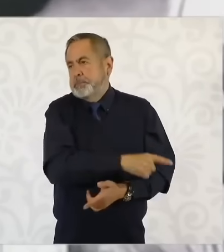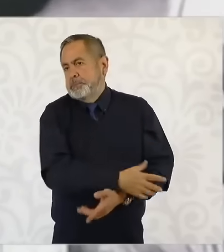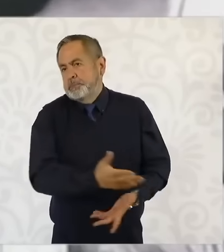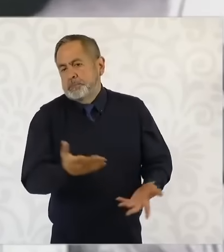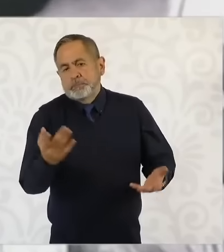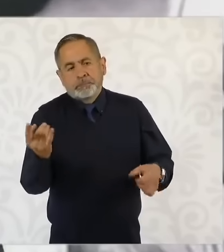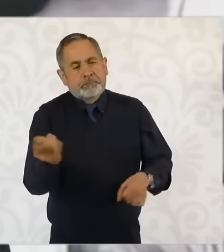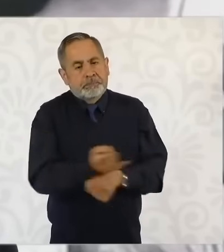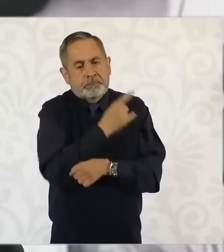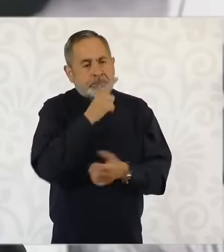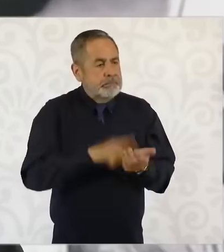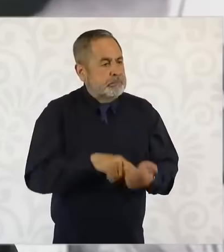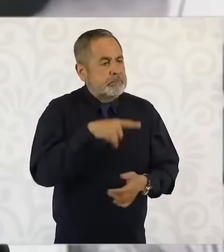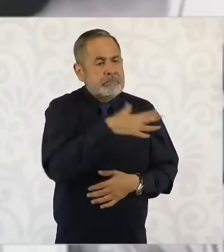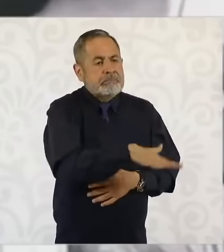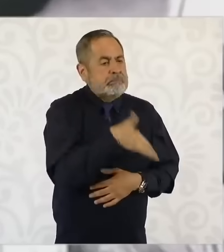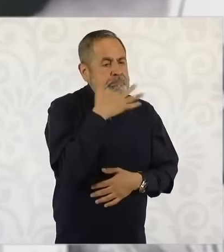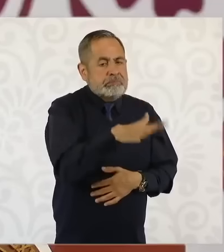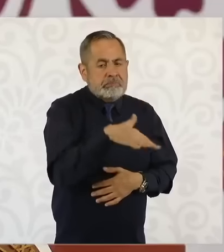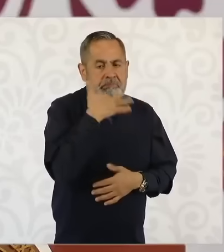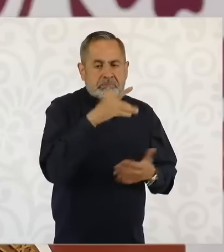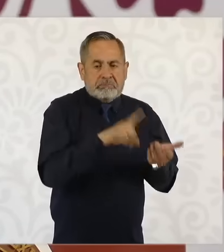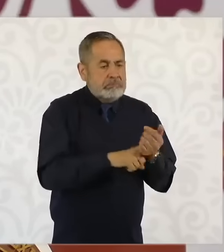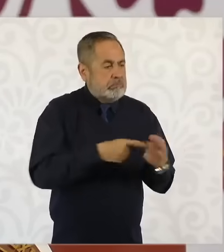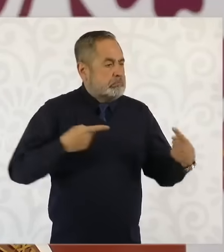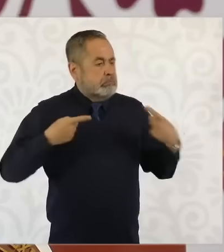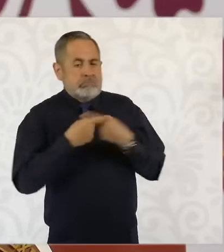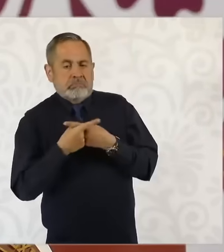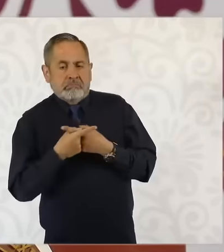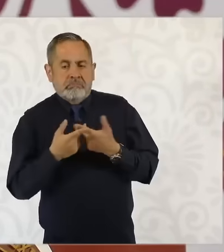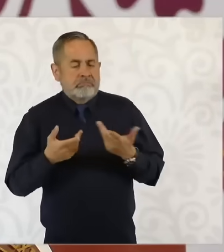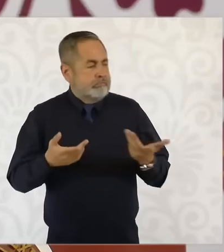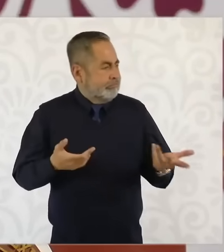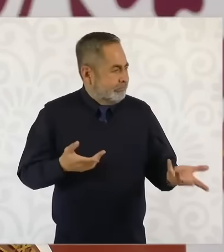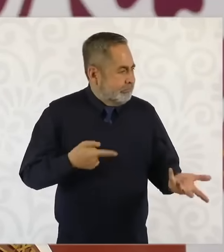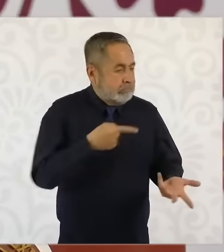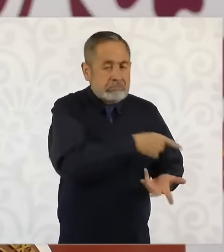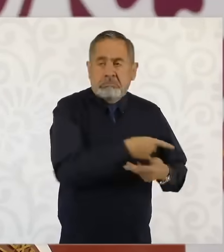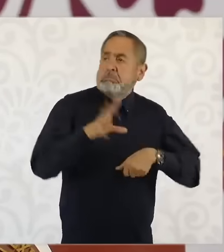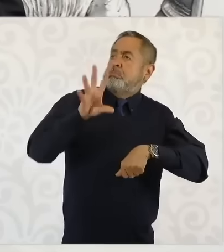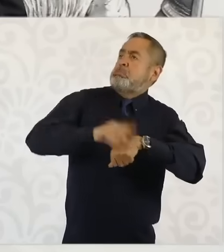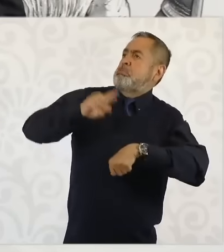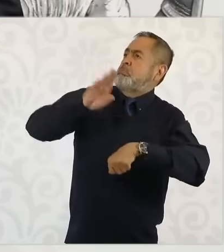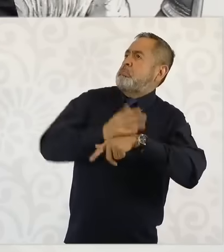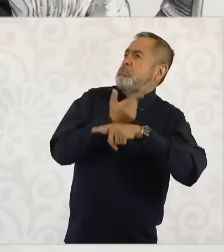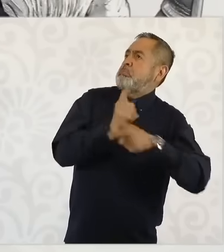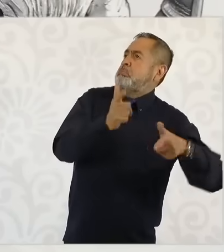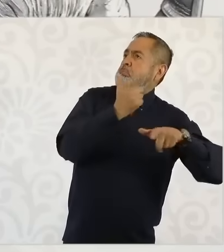más militantemente contrario al desarrollo del sistema de inteligencia financiera de